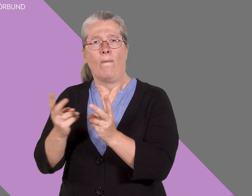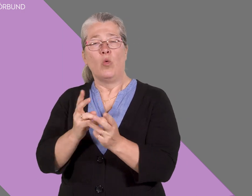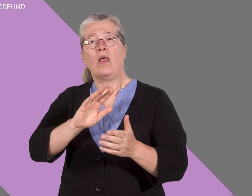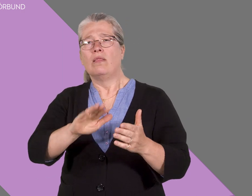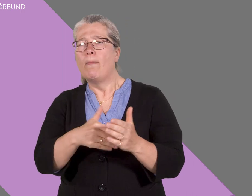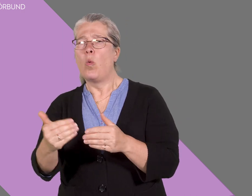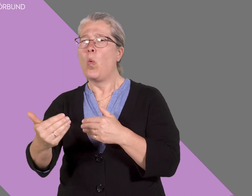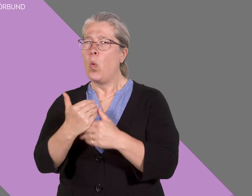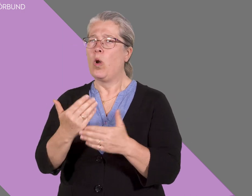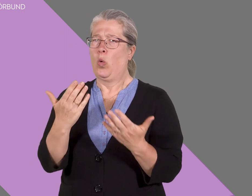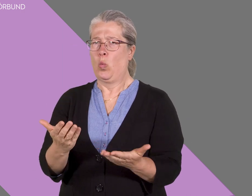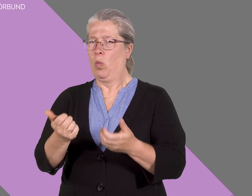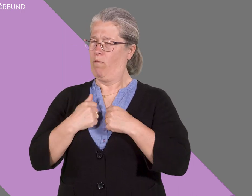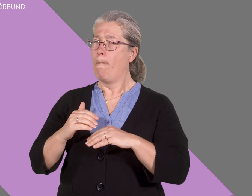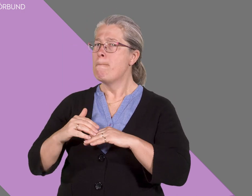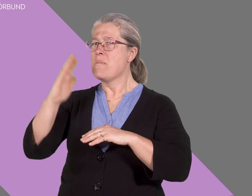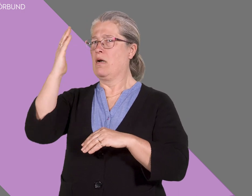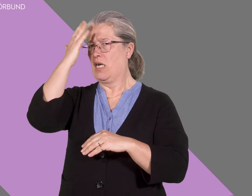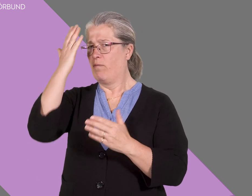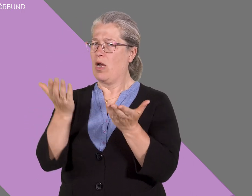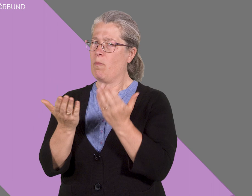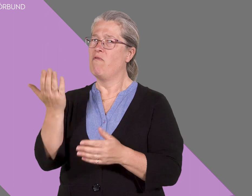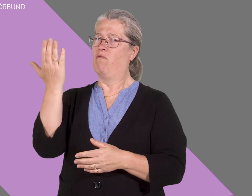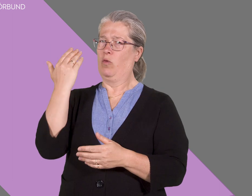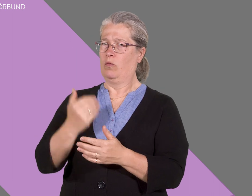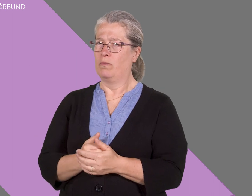Teckenspråkiga kunder får nu betydligt mer information -